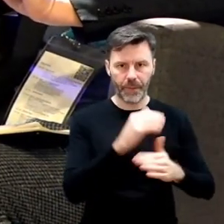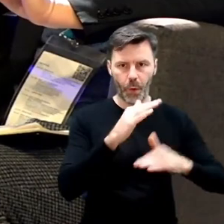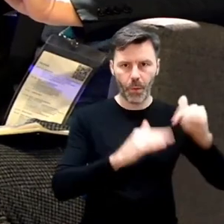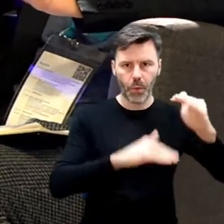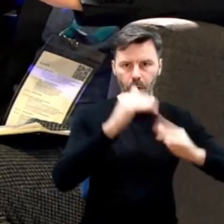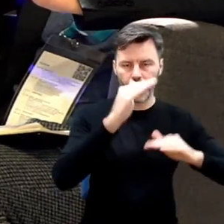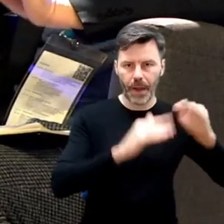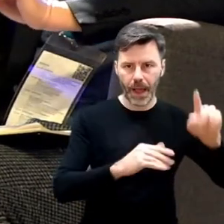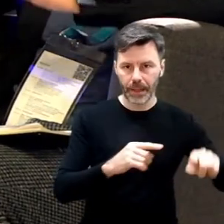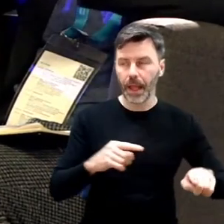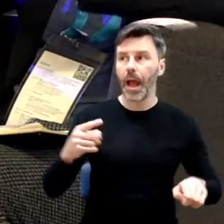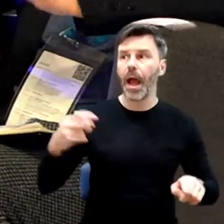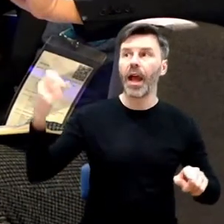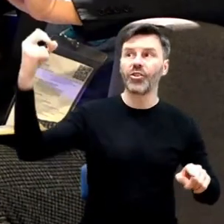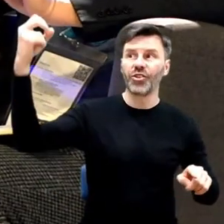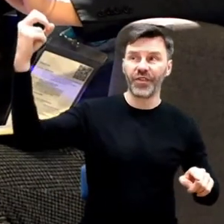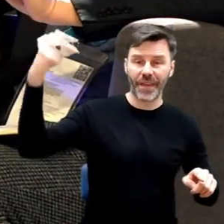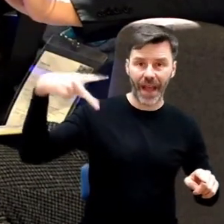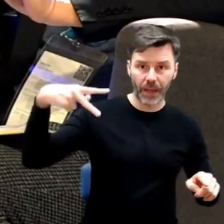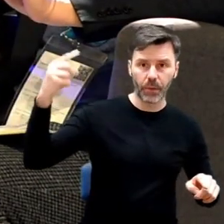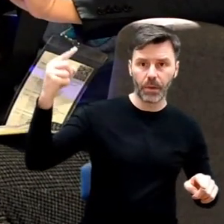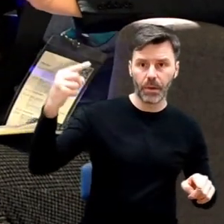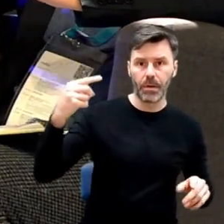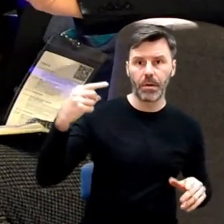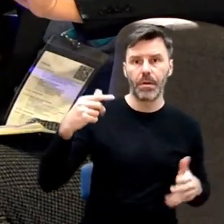żeby wyciągać jak najwięcej PUM-u z działki,